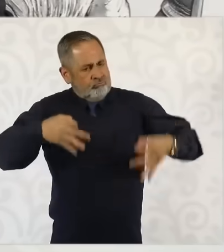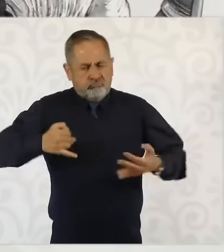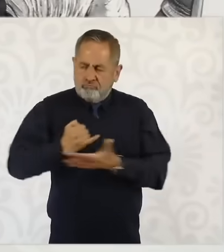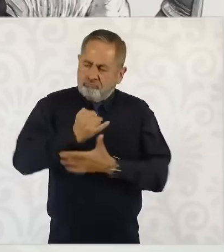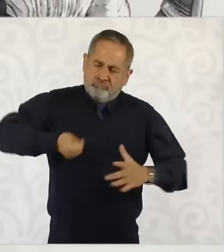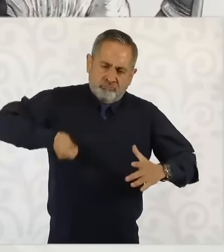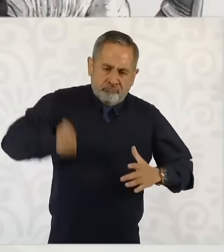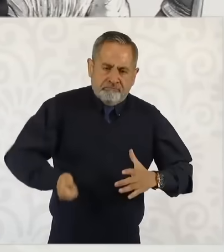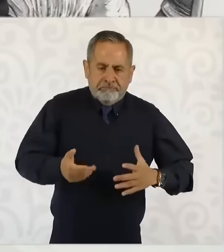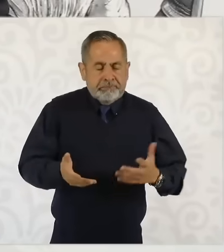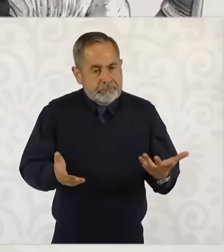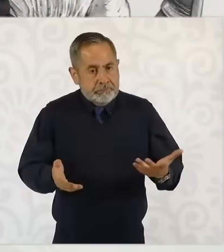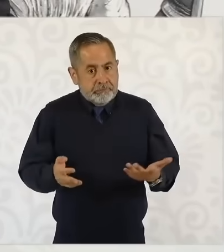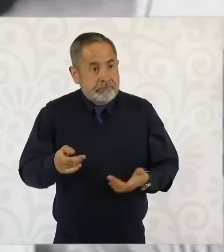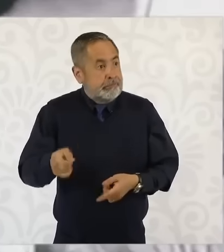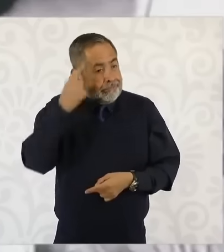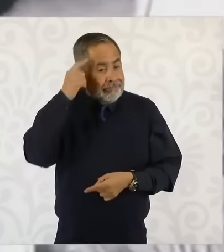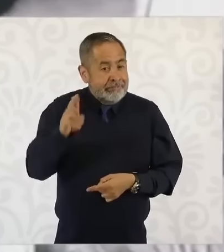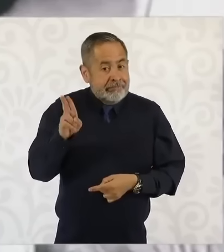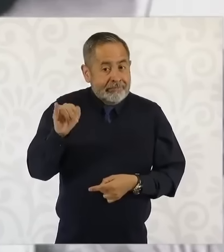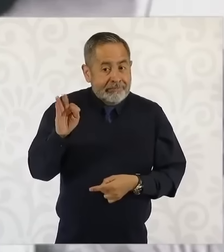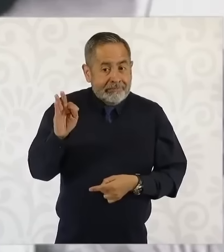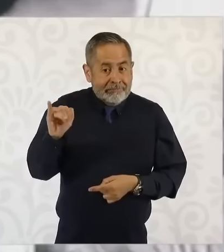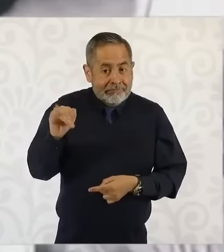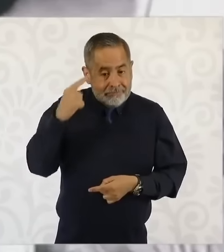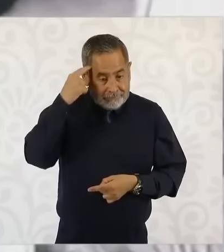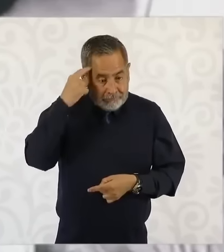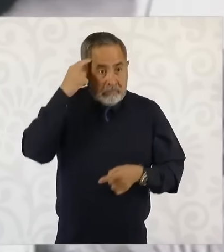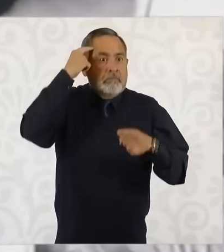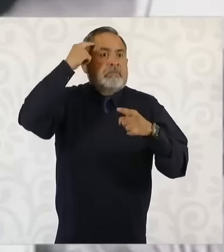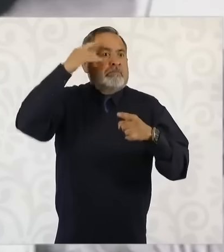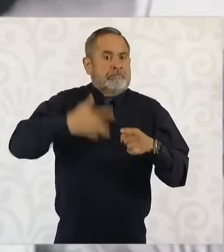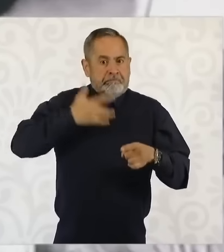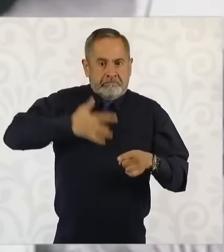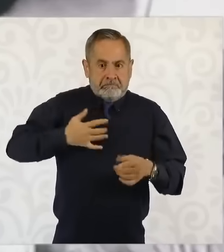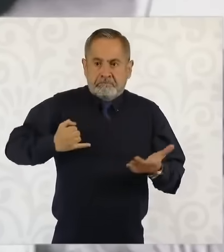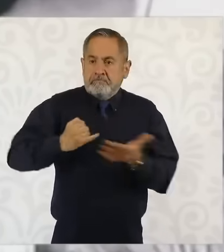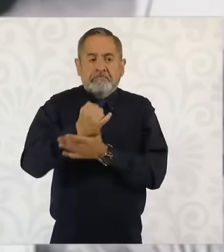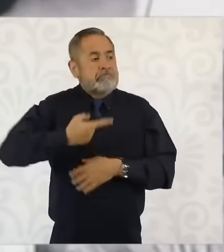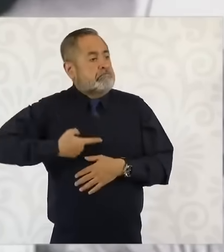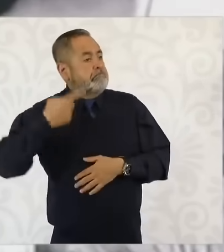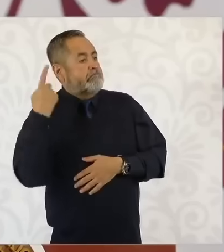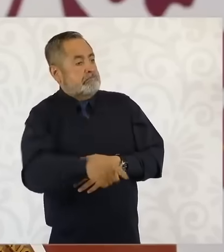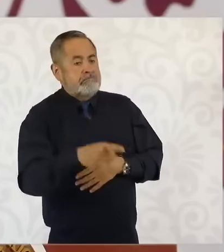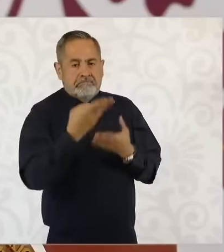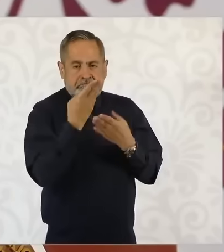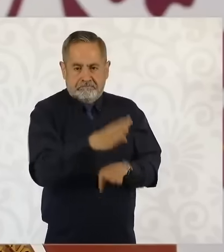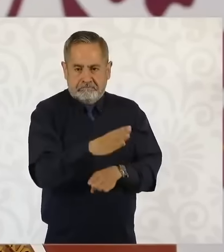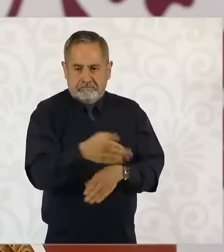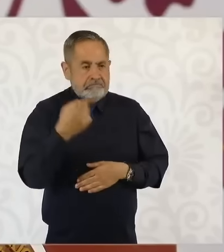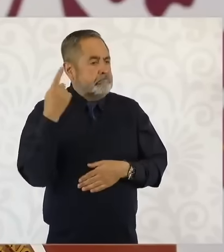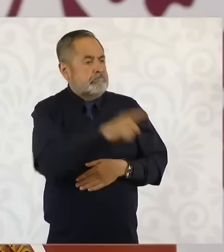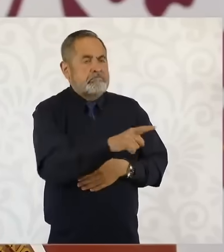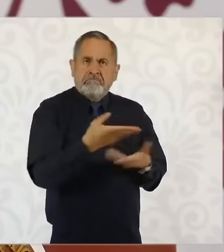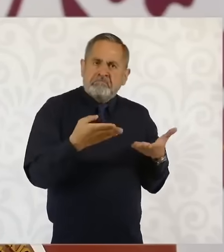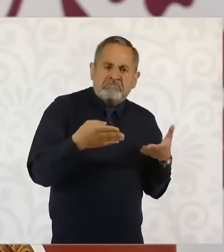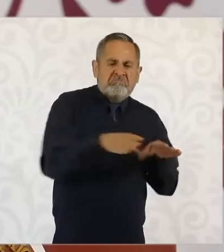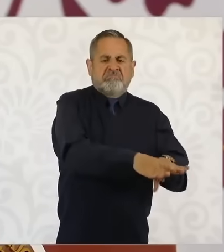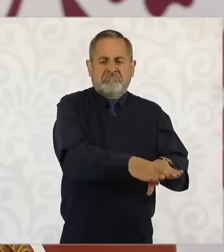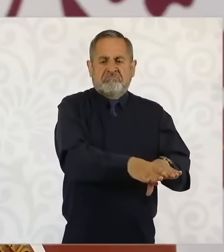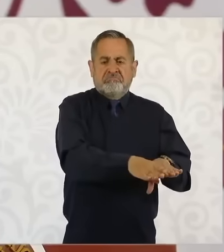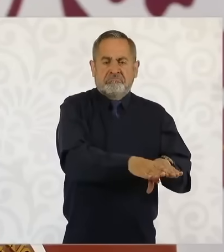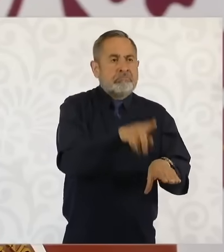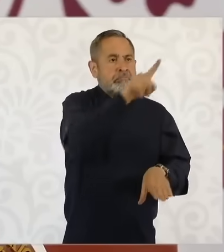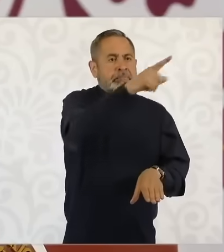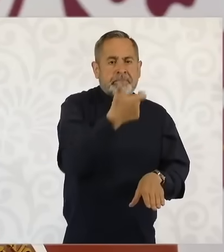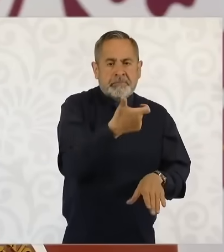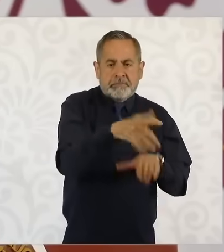medida preventiva pues originalmente la Unidad de Inteligencia Financiera procedió a incorporarlos a